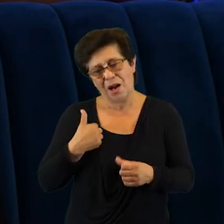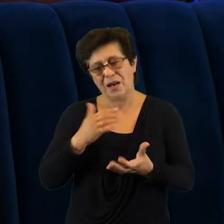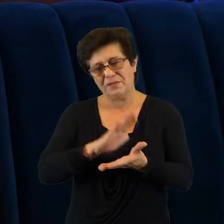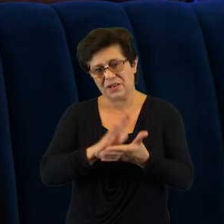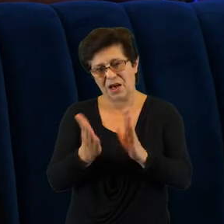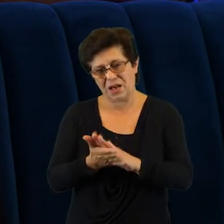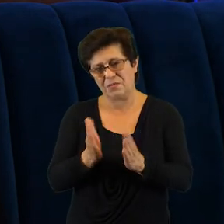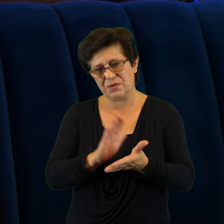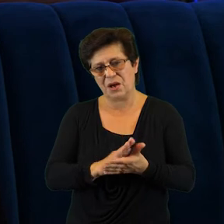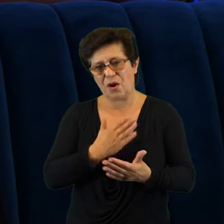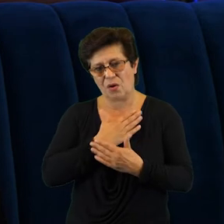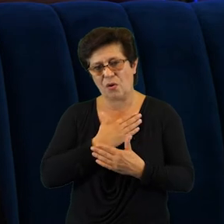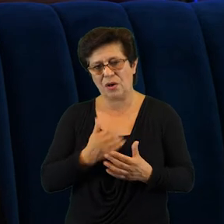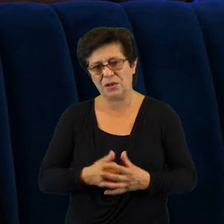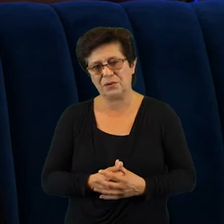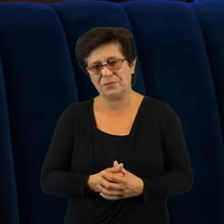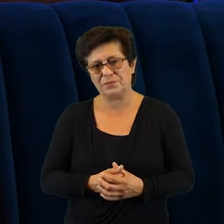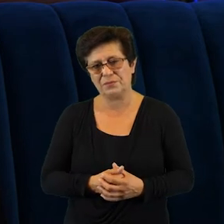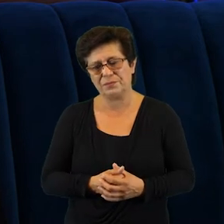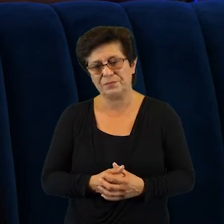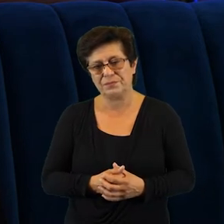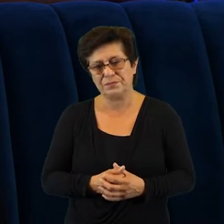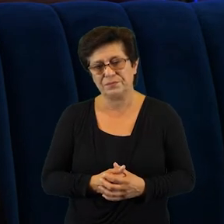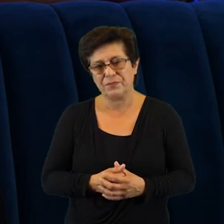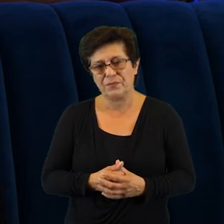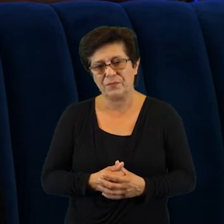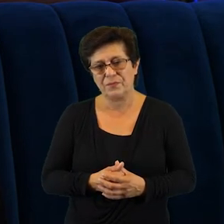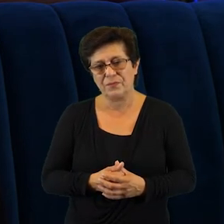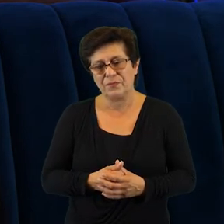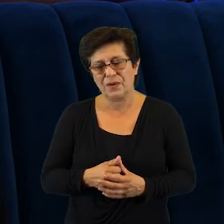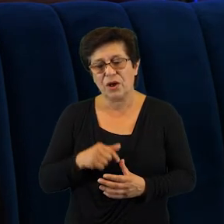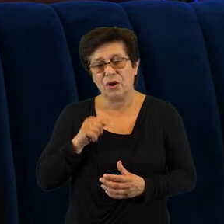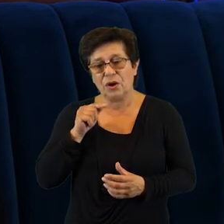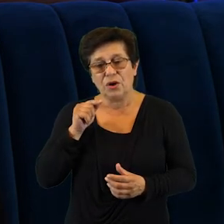i właściwie sporo udało mi się tutaj ustalić. I to akurat trudne nie było,